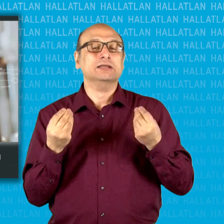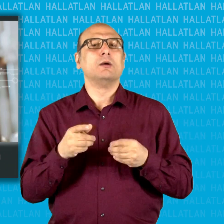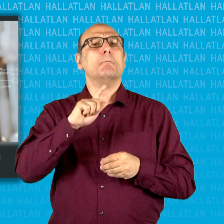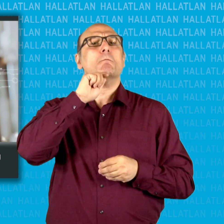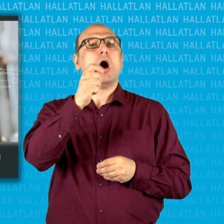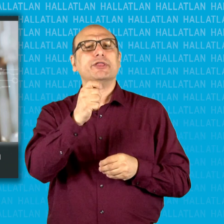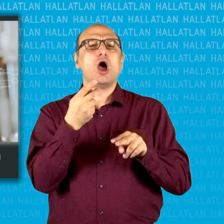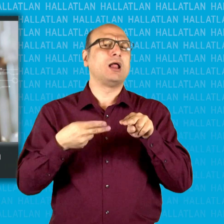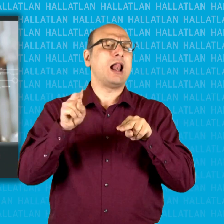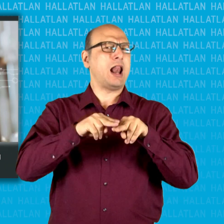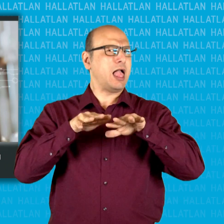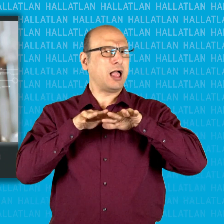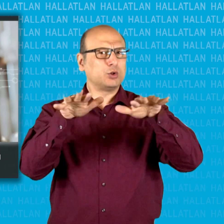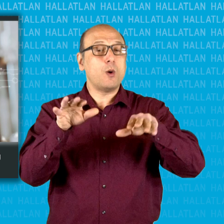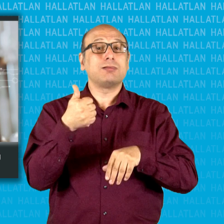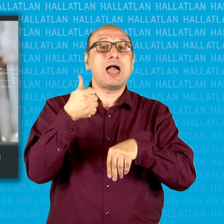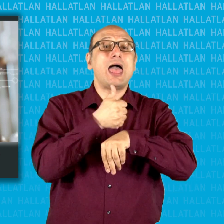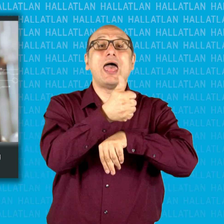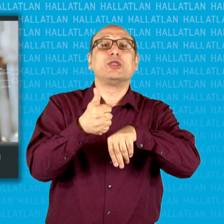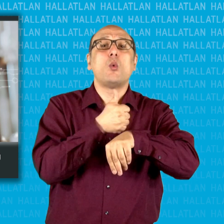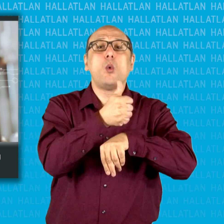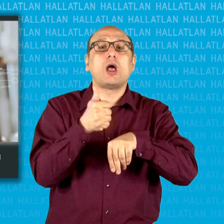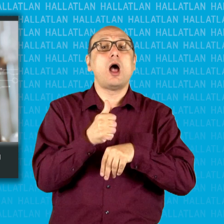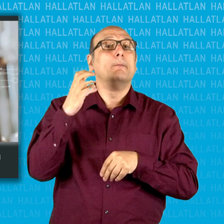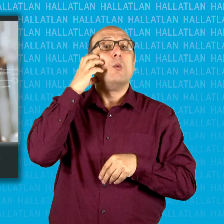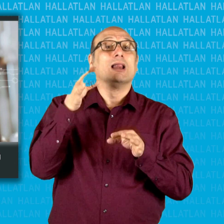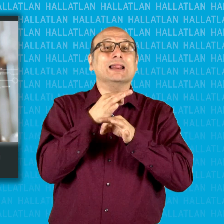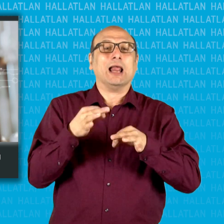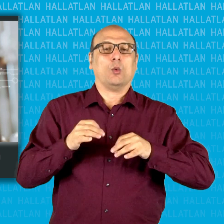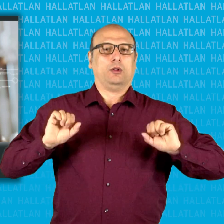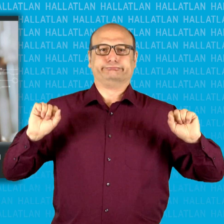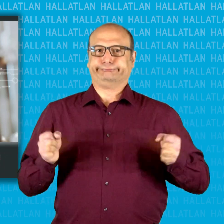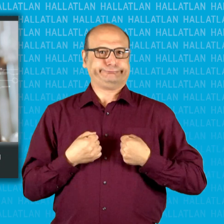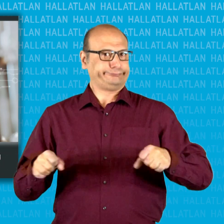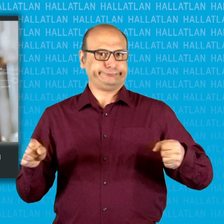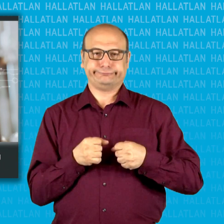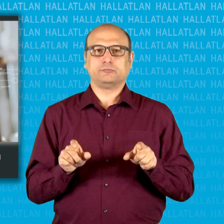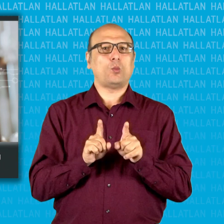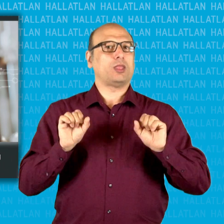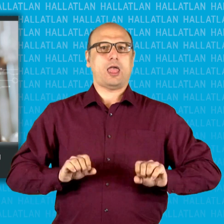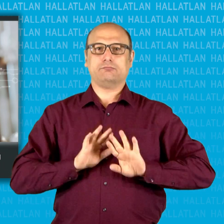hiszen a magyarok többsége egy órát sem bír ki a mobilja nélkül,